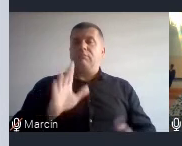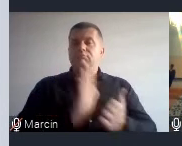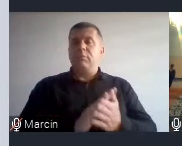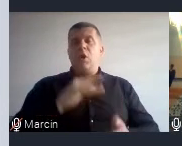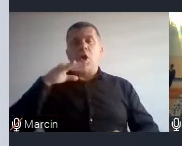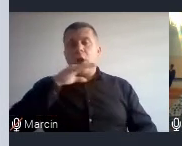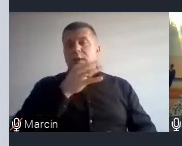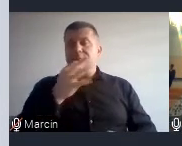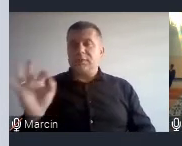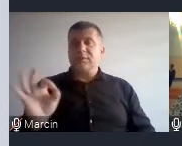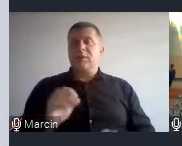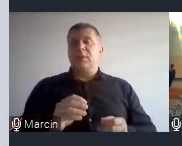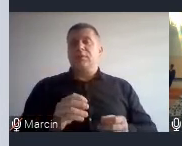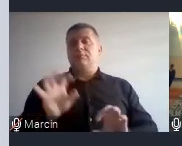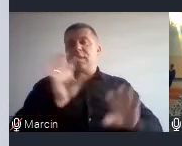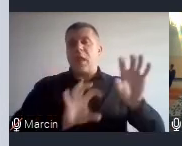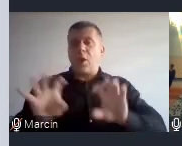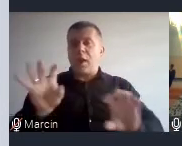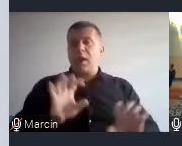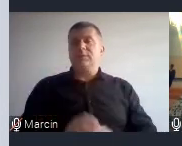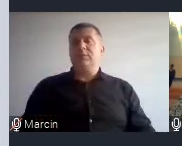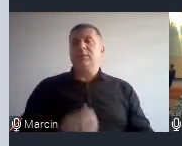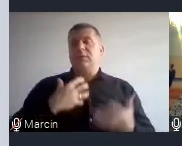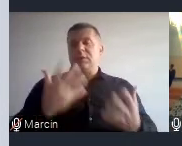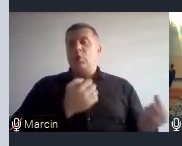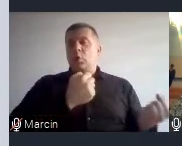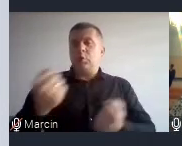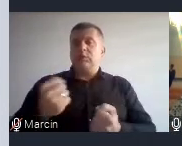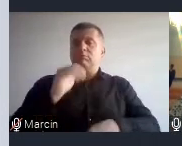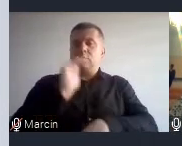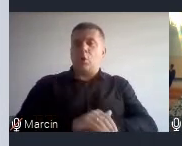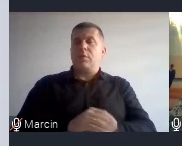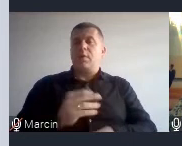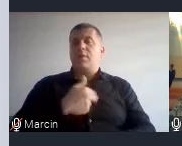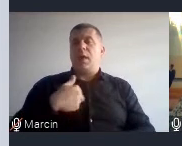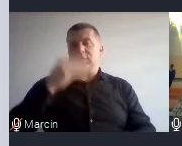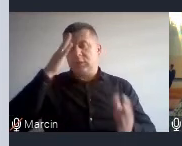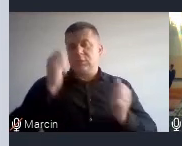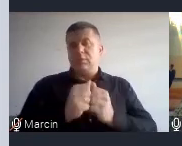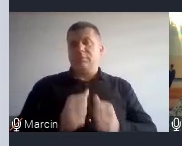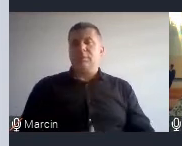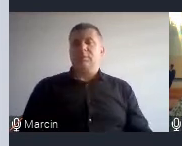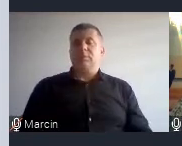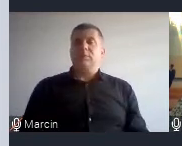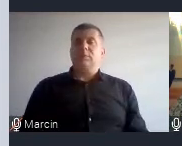mamy pewien wystrój i chcemy utrzymać zgodność z naszym pomysłem.